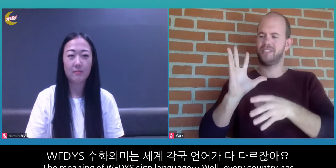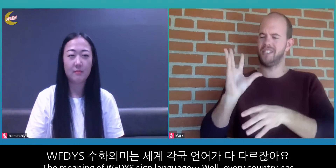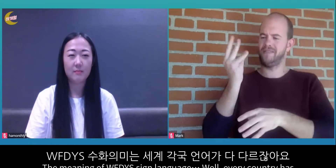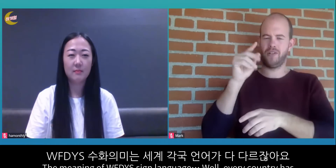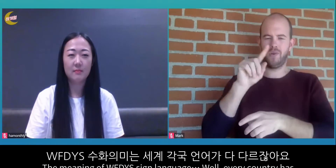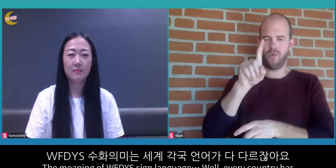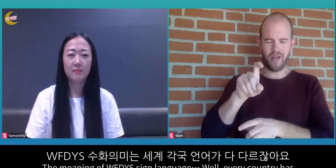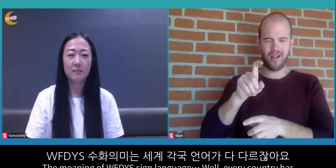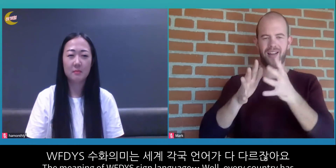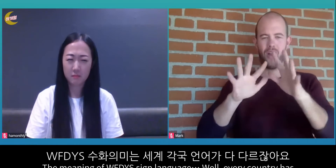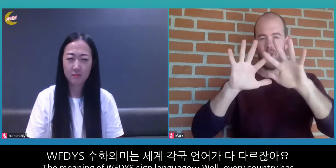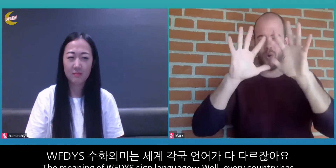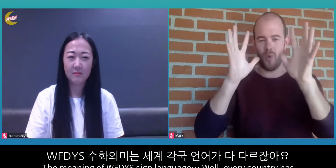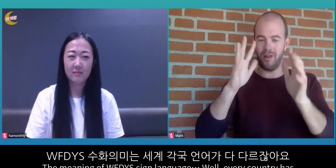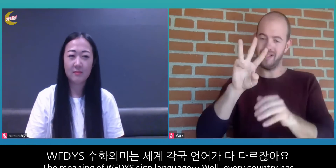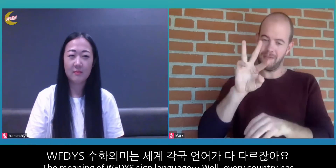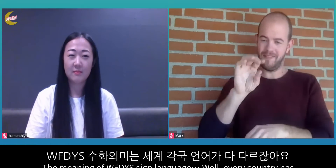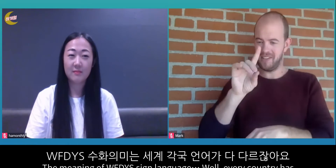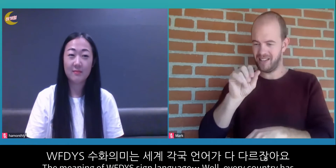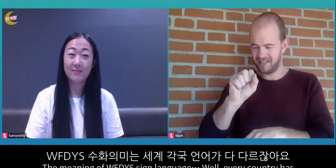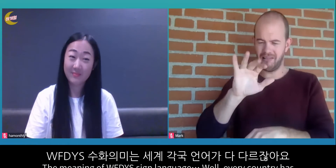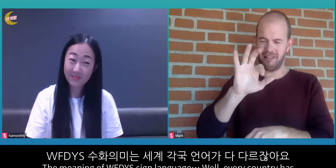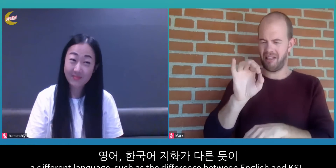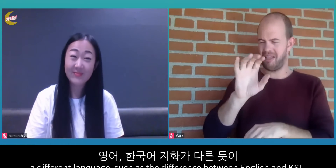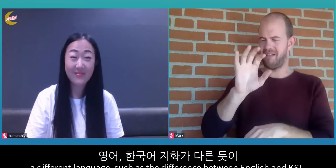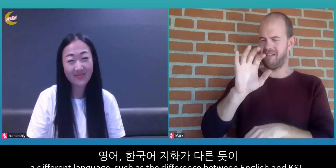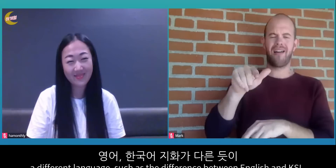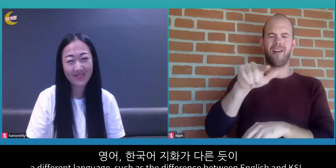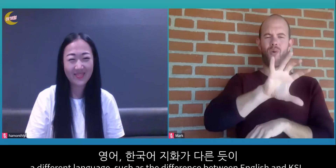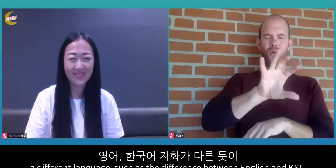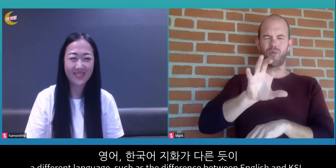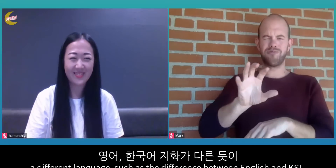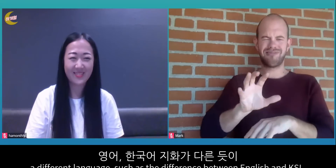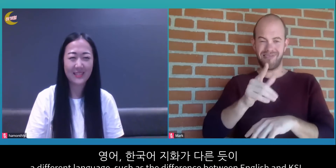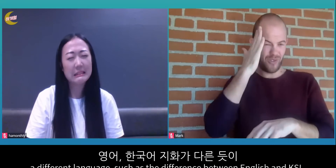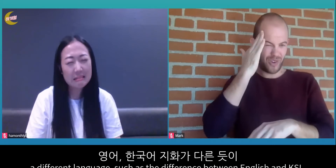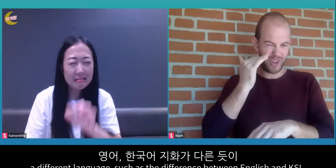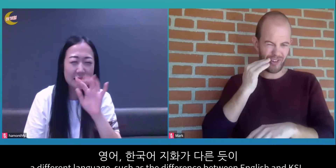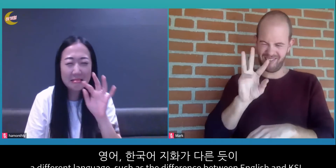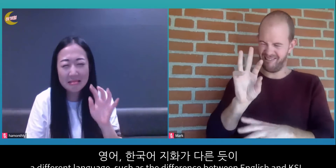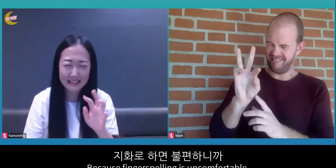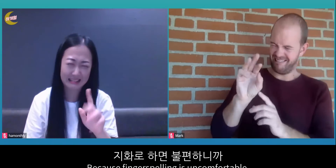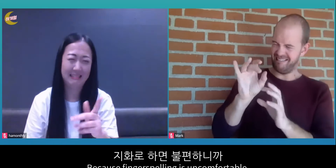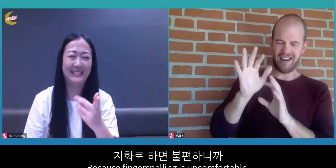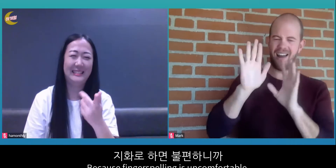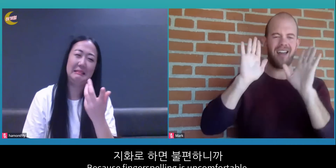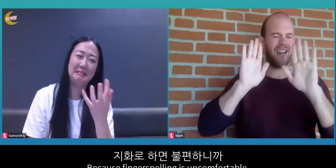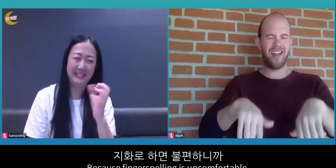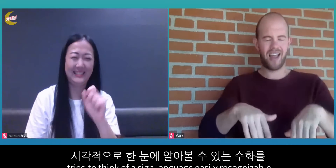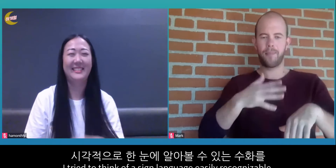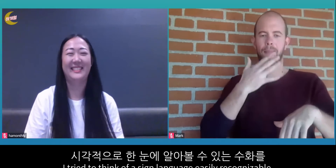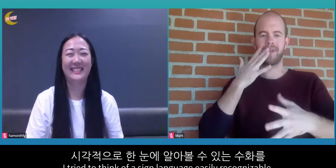WFDYS手話の意味…そうですね、 英語とKSLの違いなど 、国ごとに言語 が異なります。